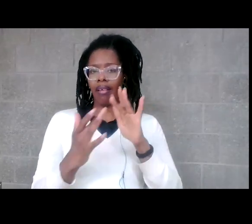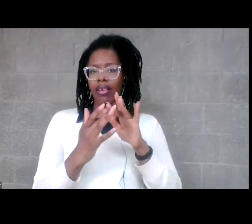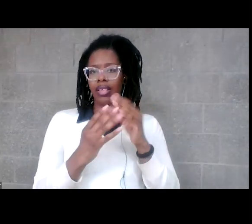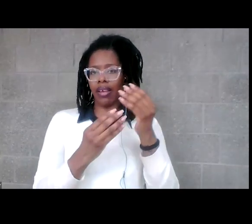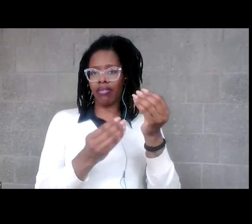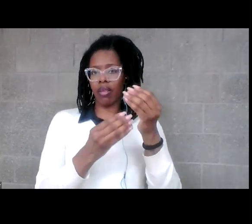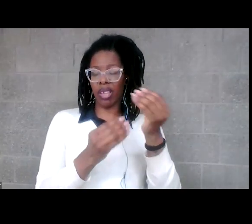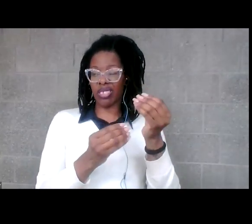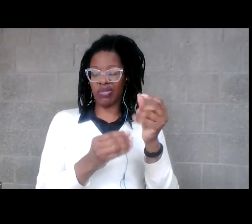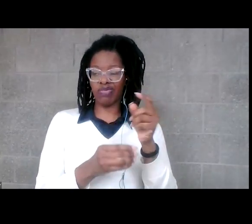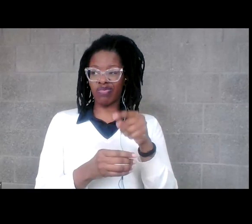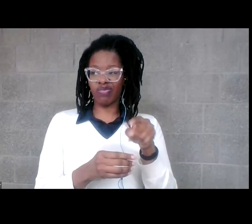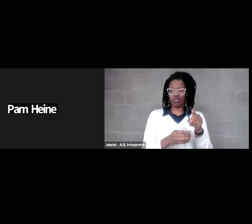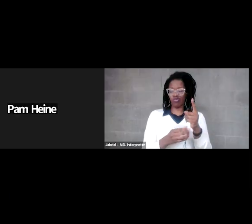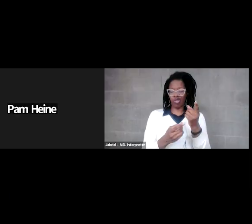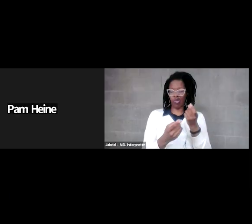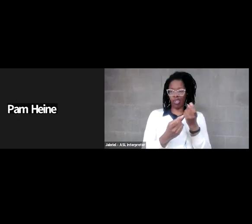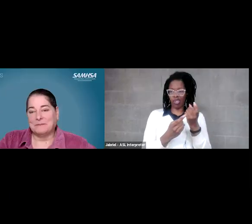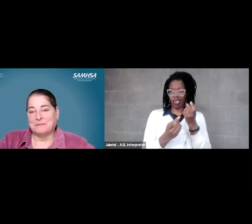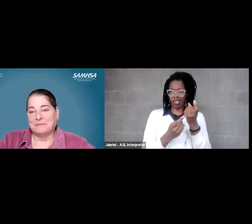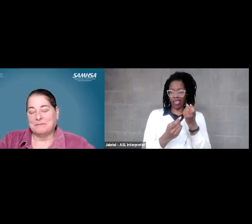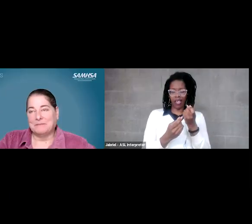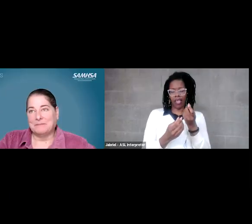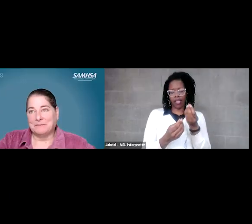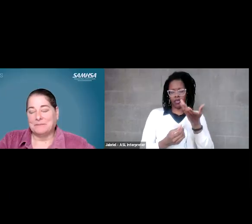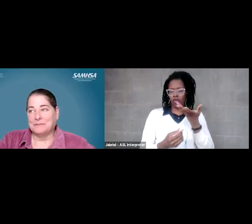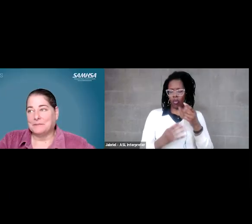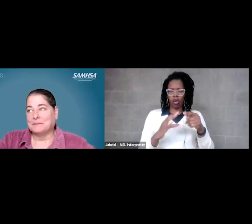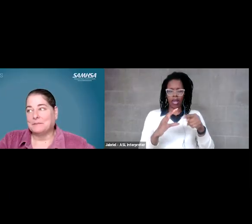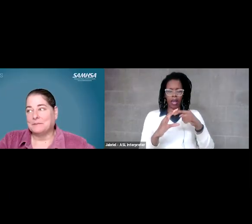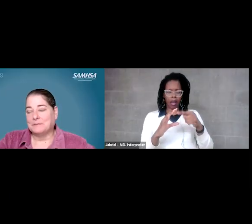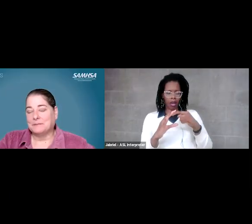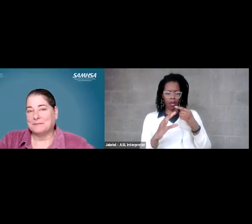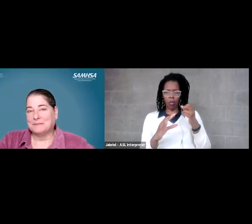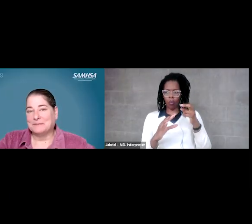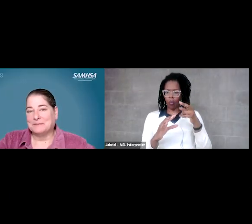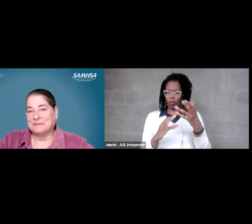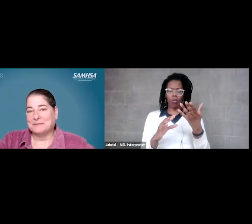Así que si alguien tiene alguna pregunta, no dude en enviarme un correo electrónico o llamarme.